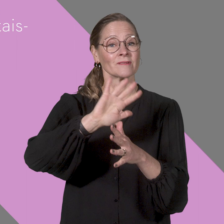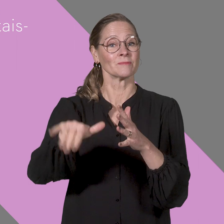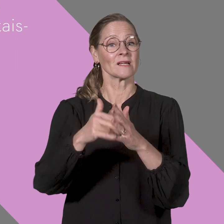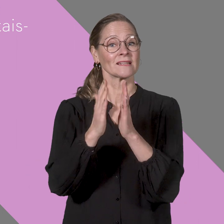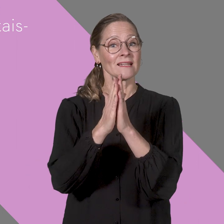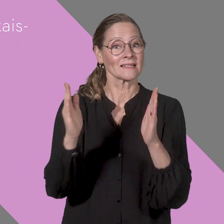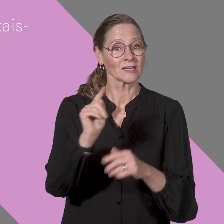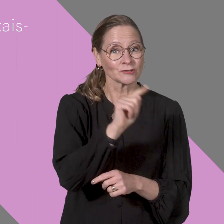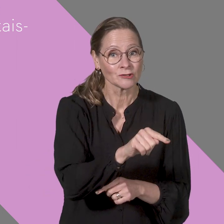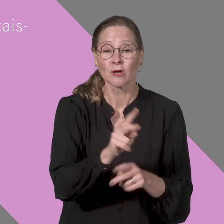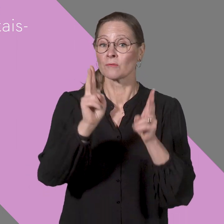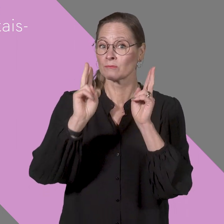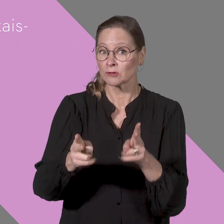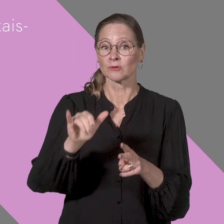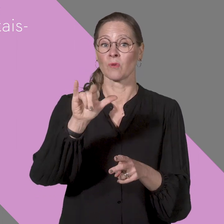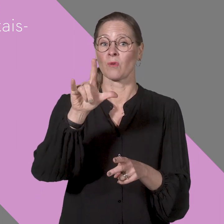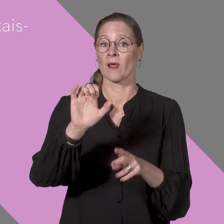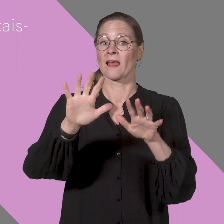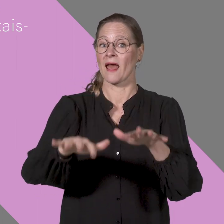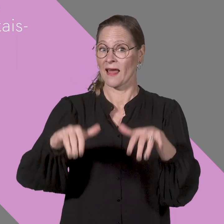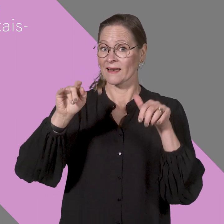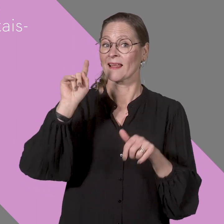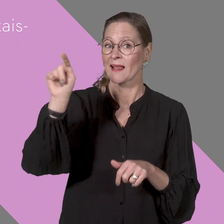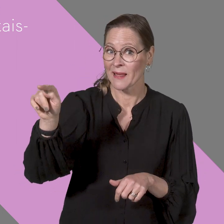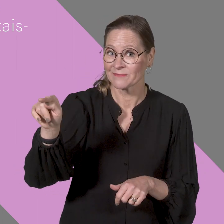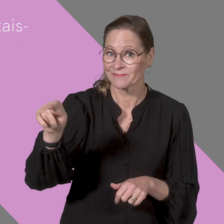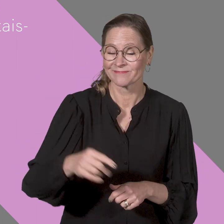Viittomakielisen Kirjaston lisäksi myös Yle Areenassa.